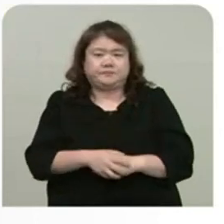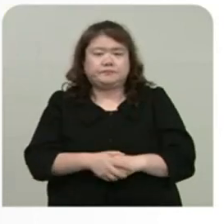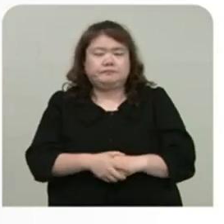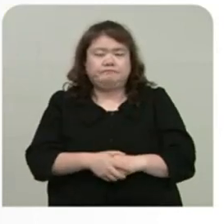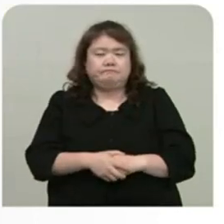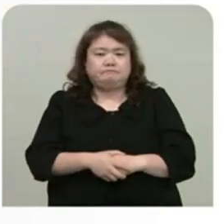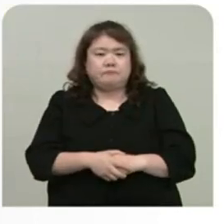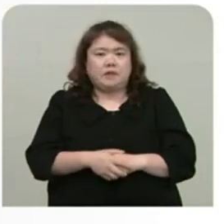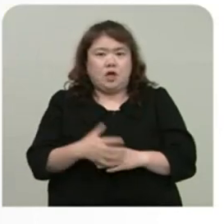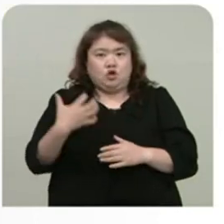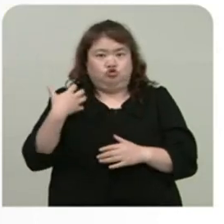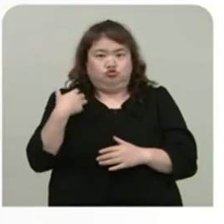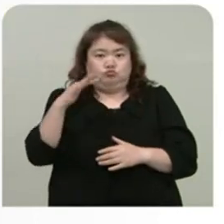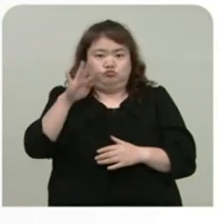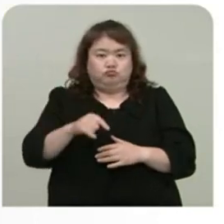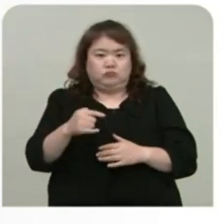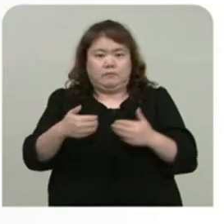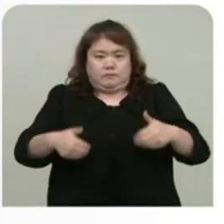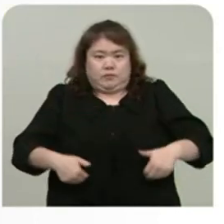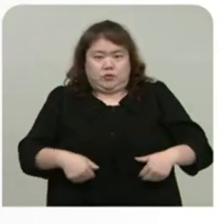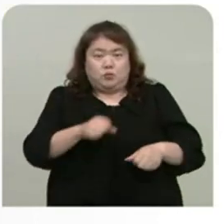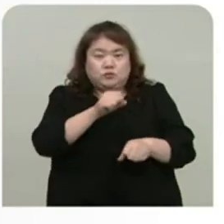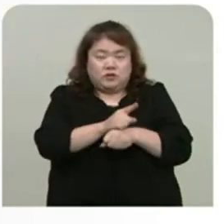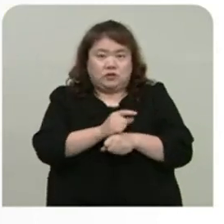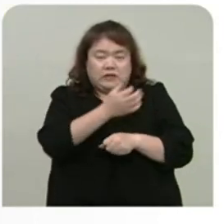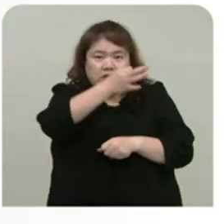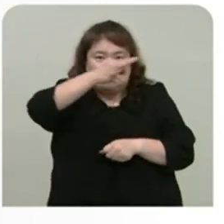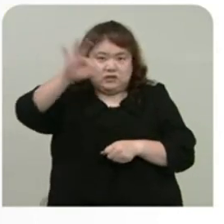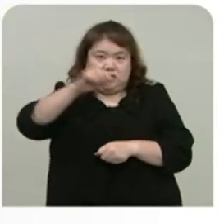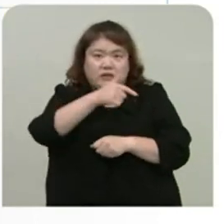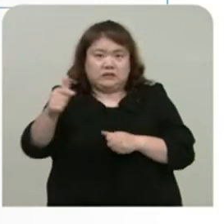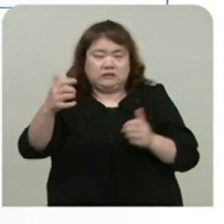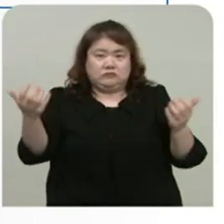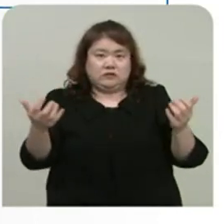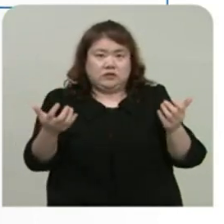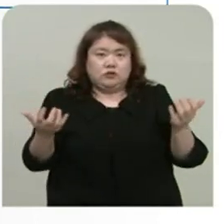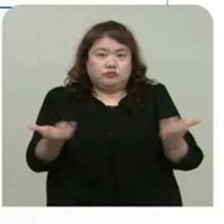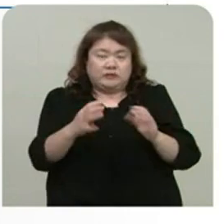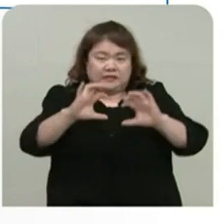주무 부처가 필요성을 인정한 대규모 국책사업은 기획재정부의 예비타당성